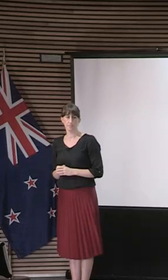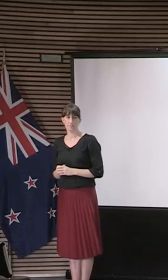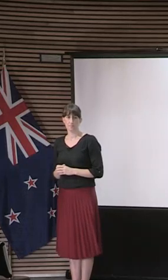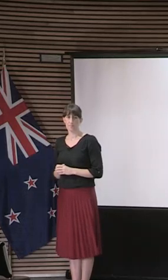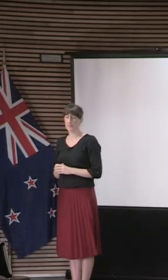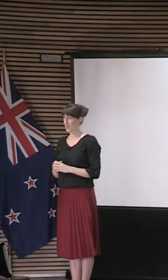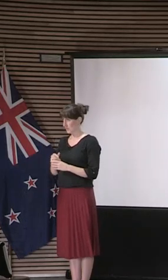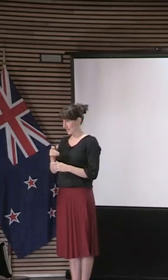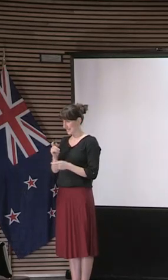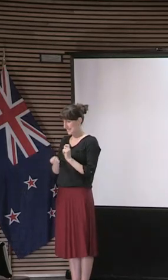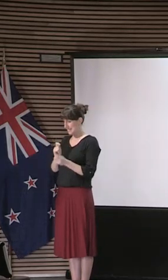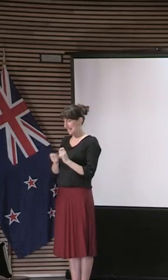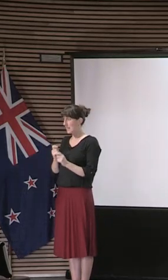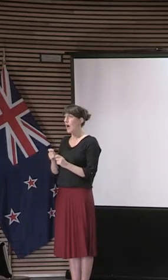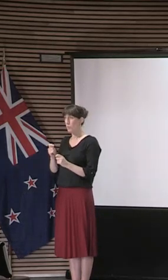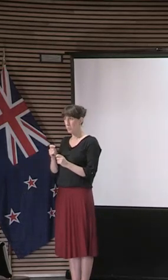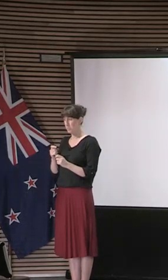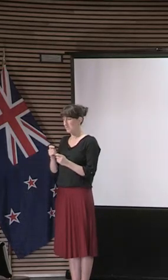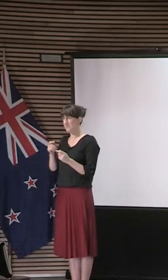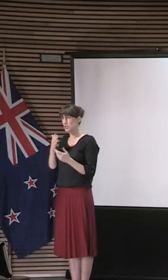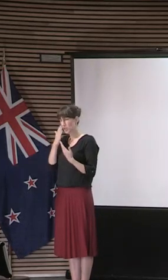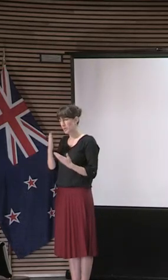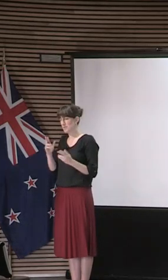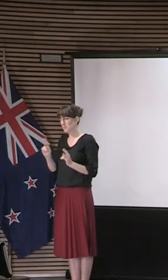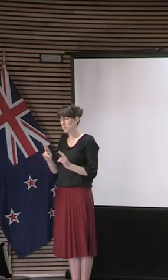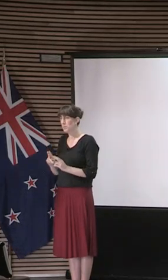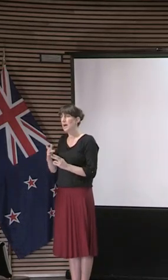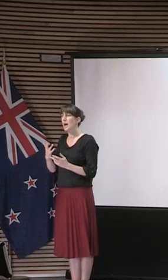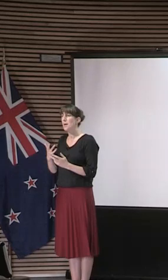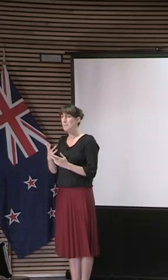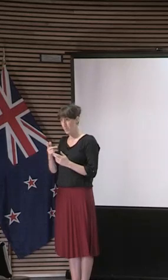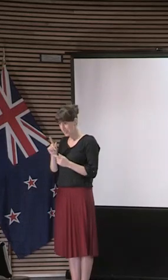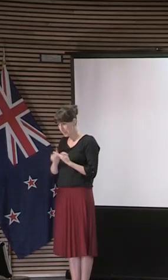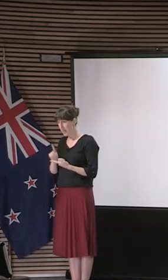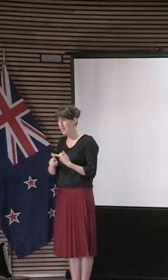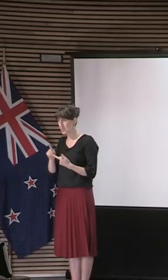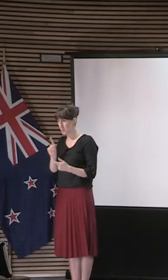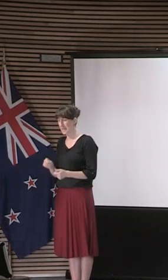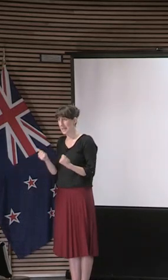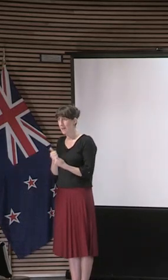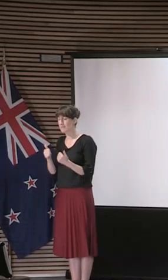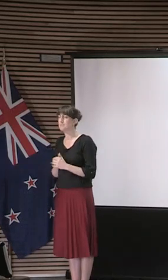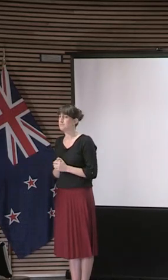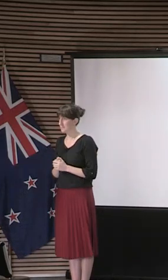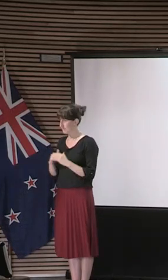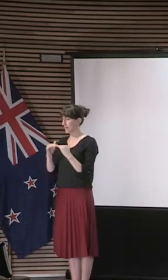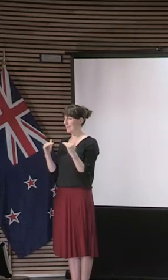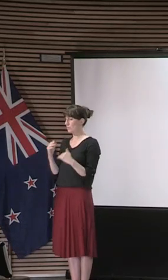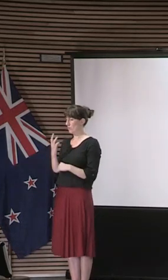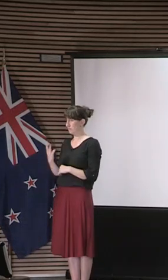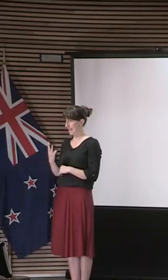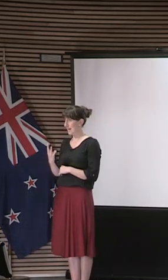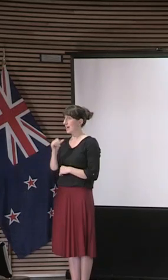atu ki te taha o te Bluff.